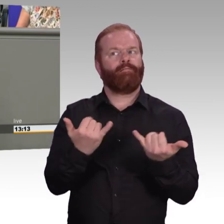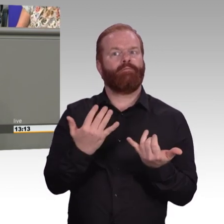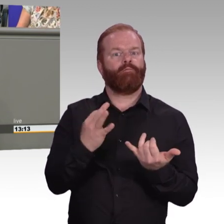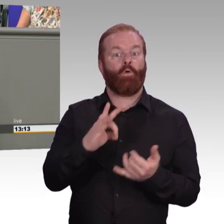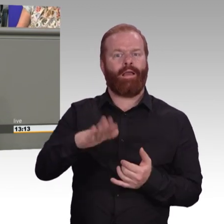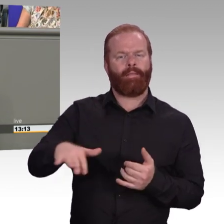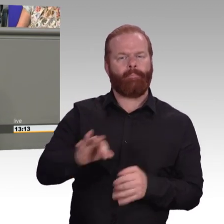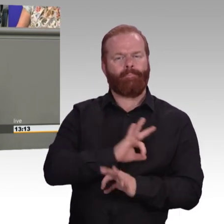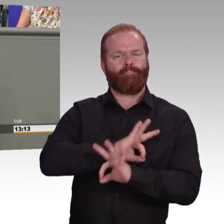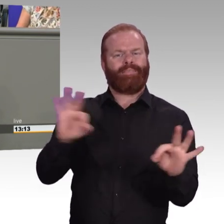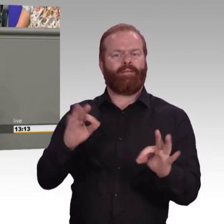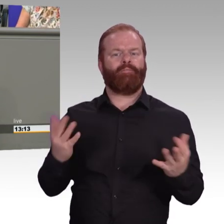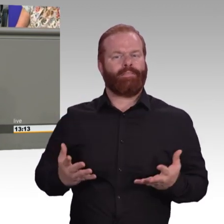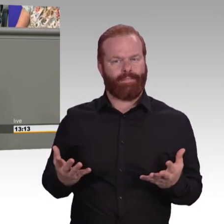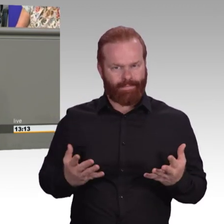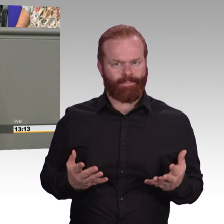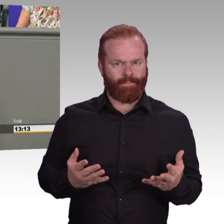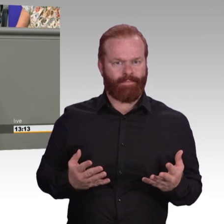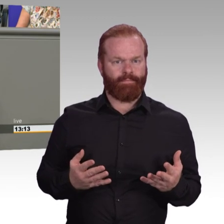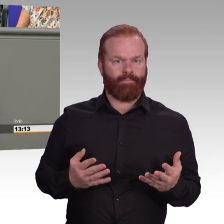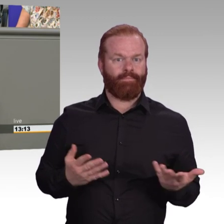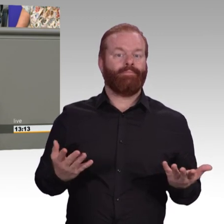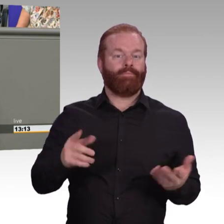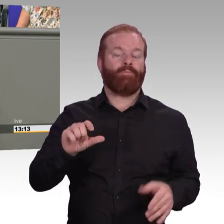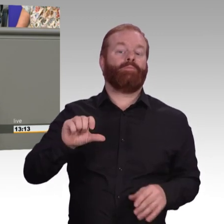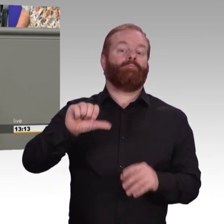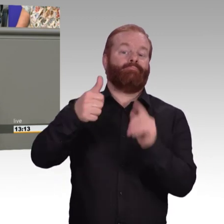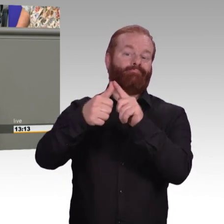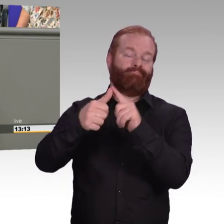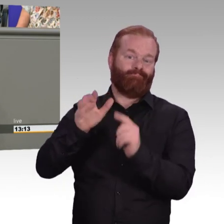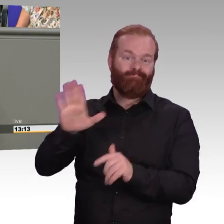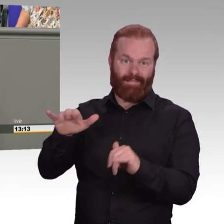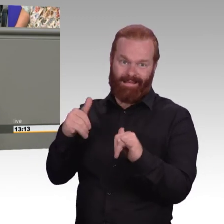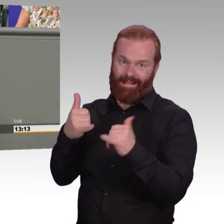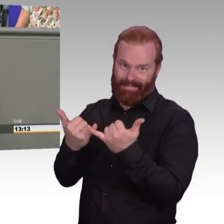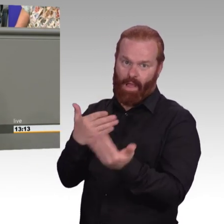hat eine Wächterfunktion, um zu gewährleisten, dass die Eltern diesen Rechten und Pflichten